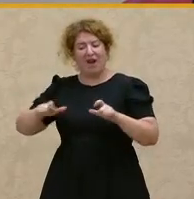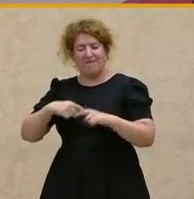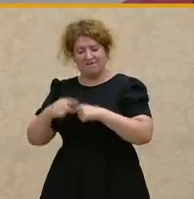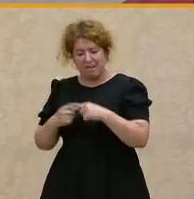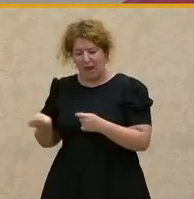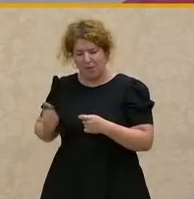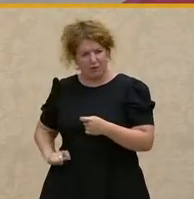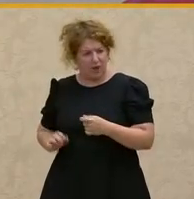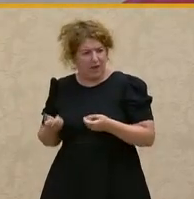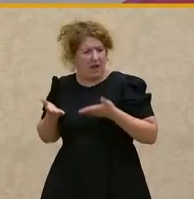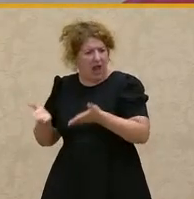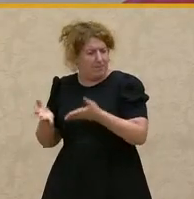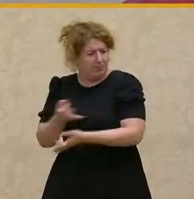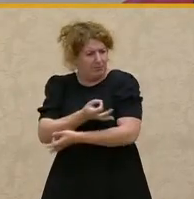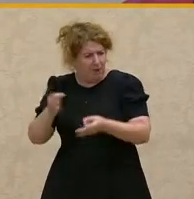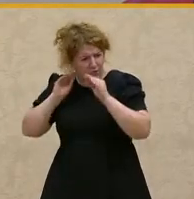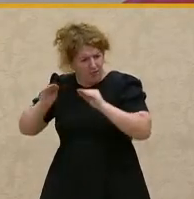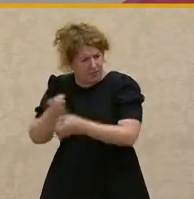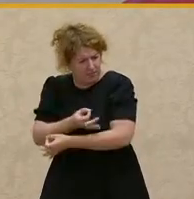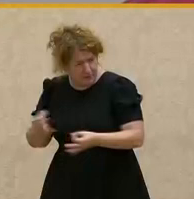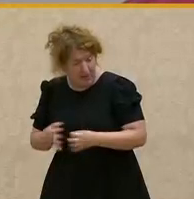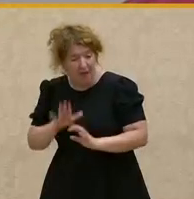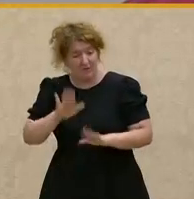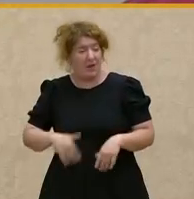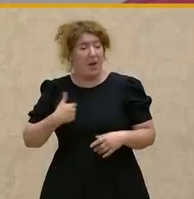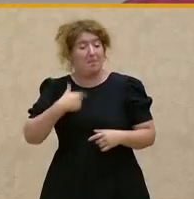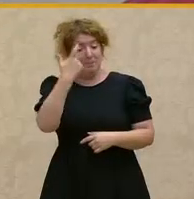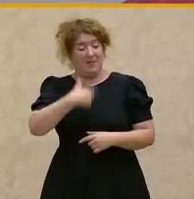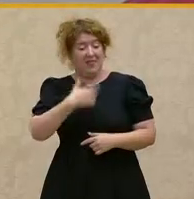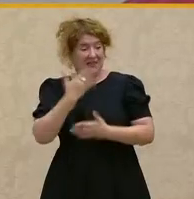servicios especializados que mejoren la vida de quienes viven con esta discapacidad.